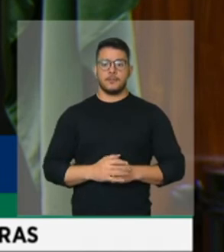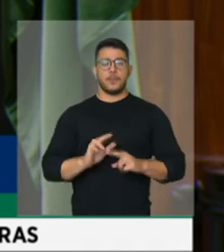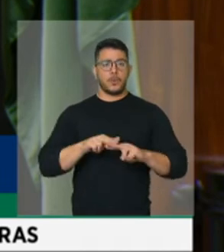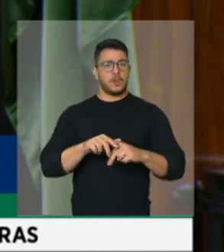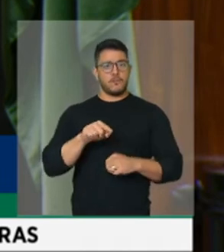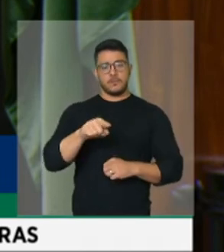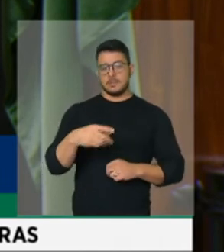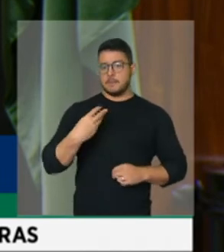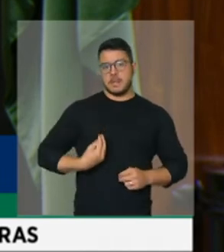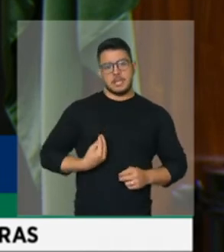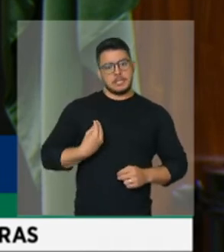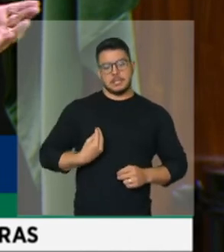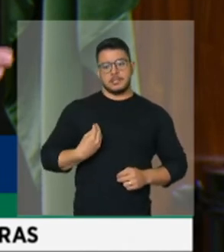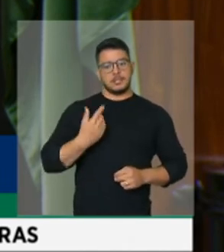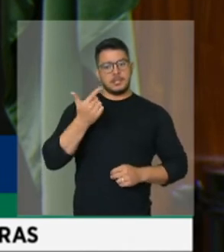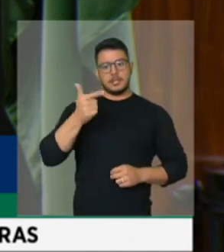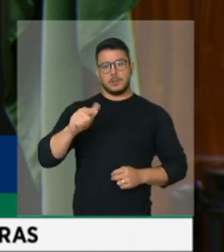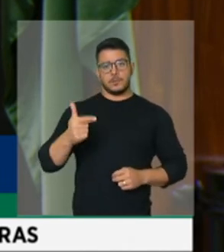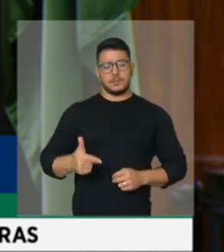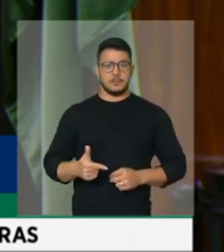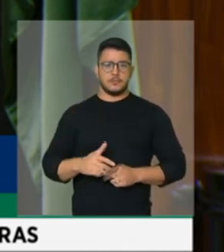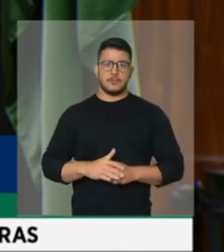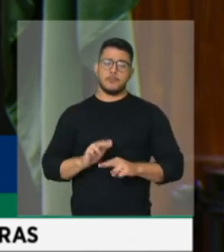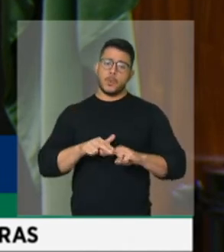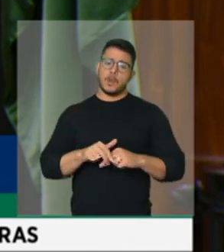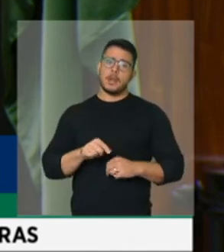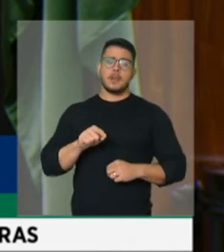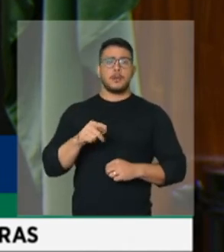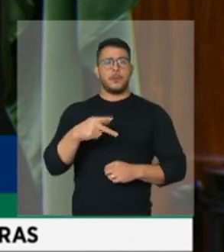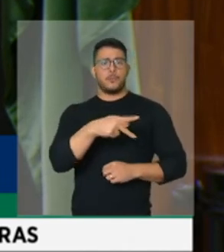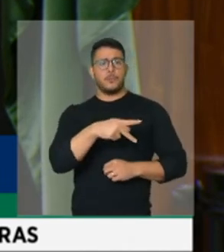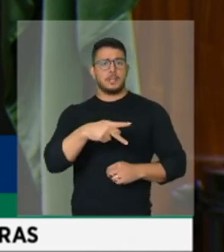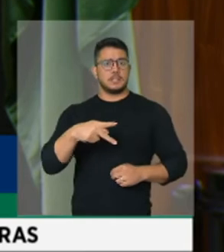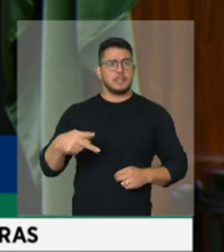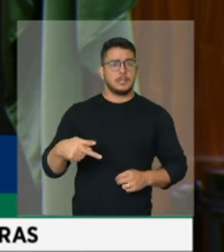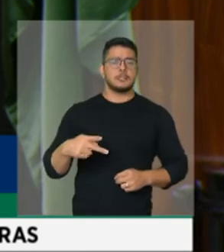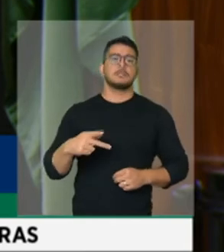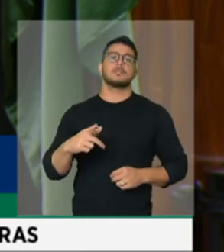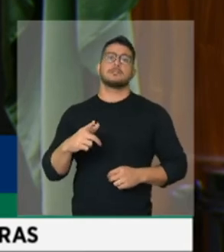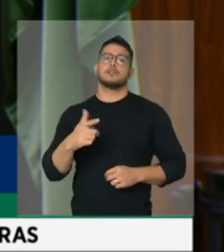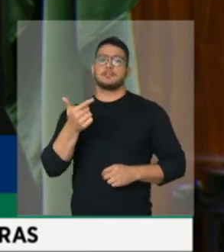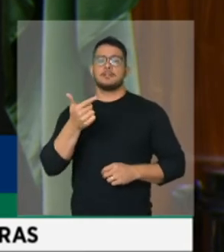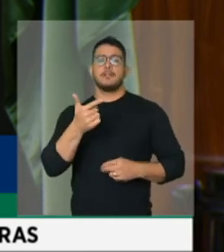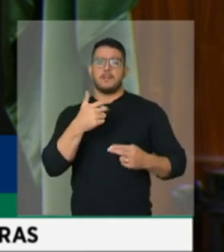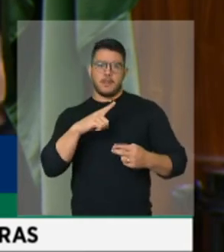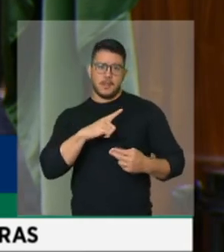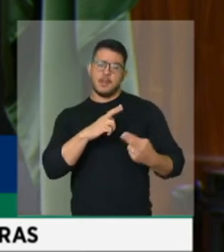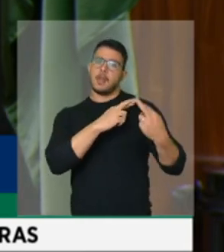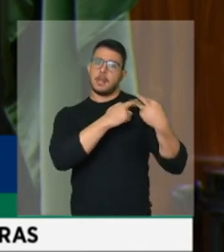EXCELÊNCIA SEM CONTAR COM A SUA PRESENÇA, COMO SE ELE COMO PRESIDENTE DA CÂMARA TAMBÉM NÃO TIVESSE RESPONSABILIDADE. MAS EU APROVEITO A PRESENÇA DO